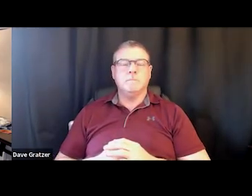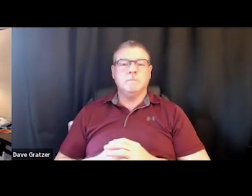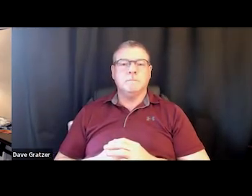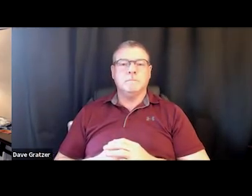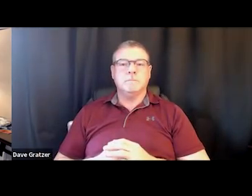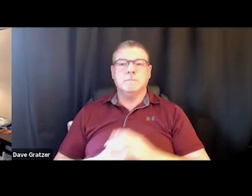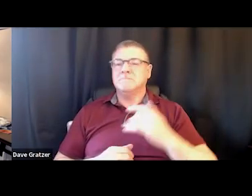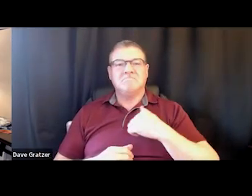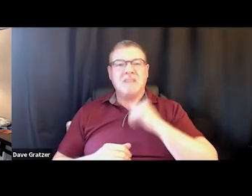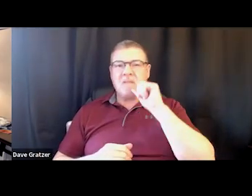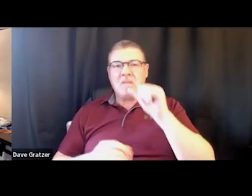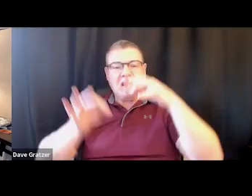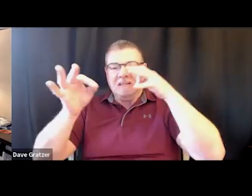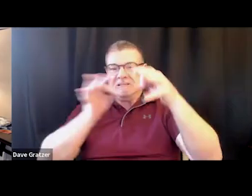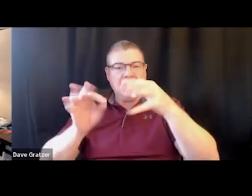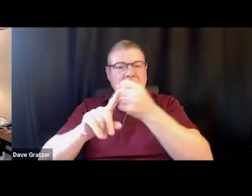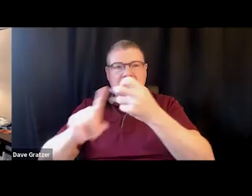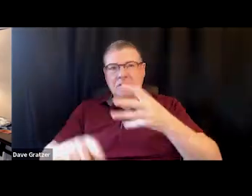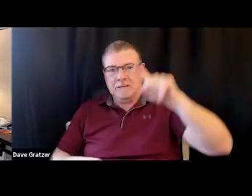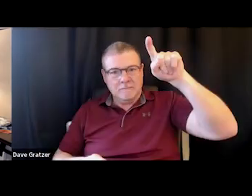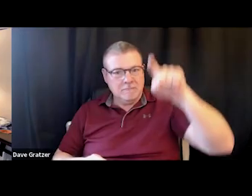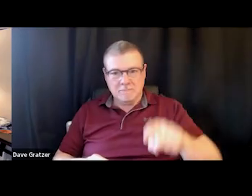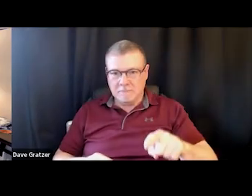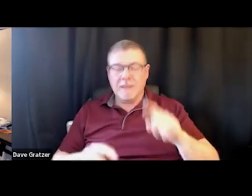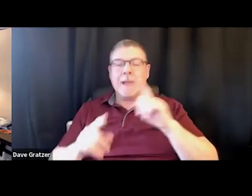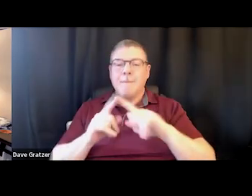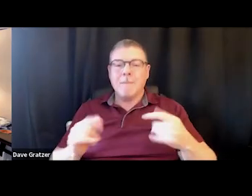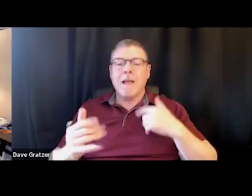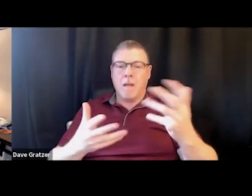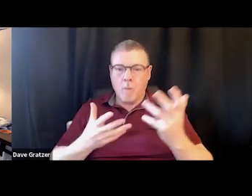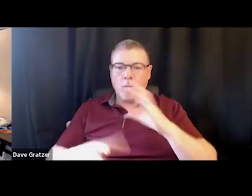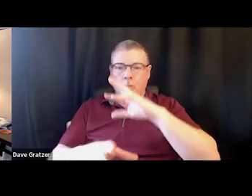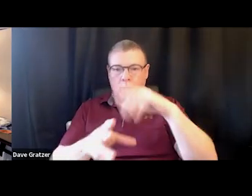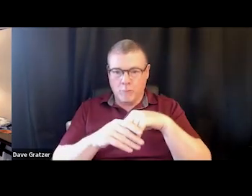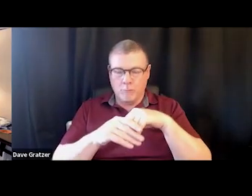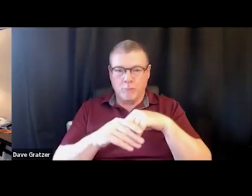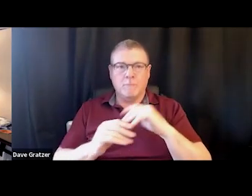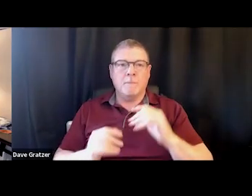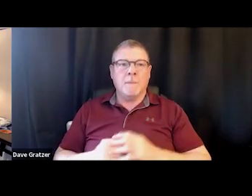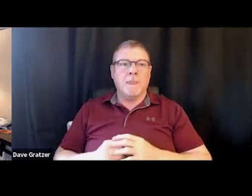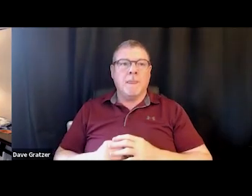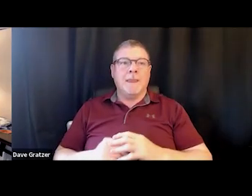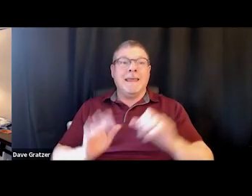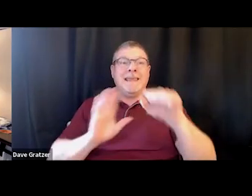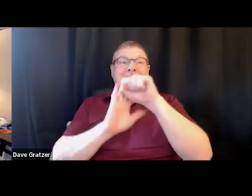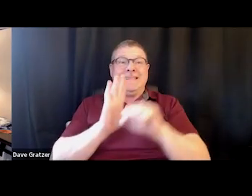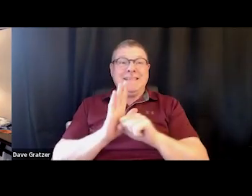No voy a entrar en cada uno de estos recursos, pero quería incluirlos. Mencioné la guía estatal y el directorio de programas.